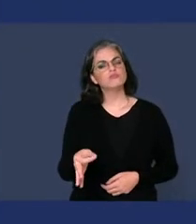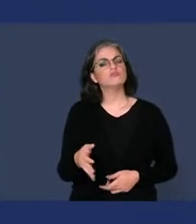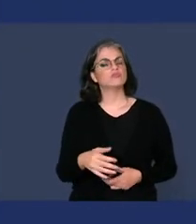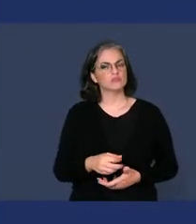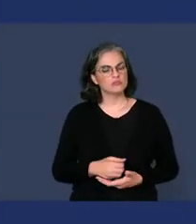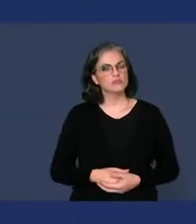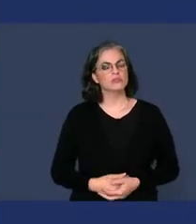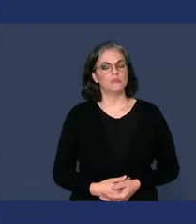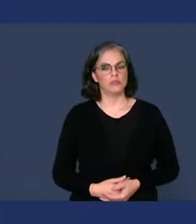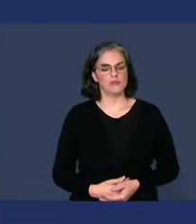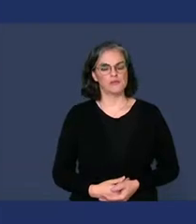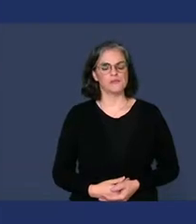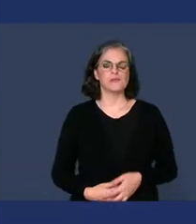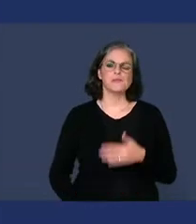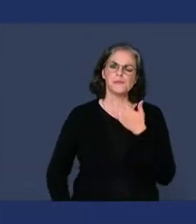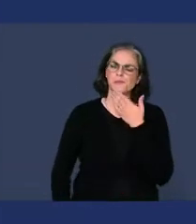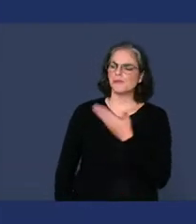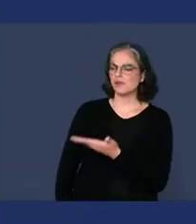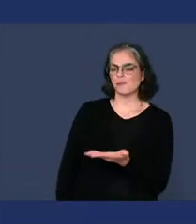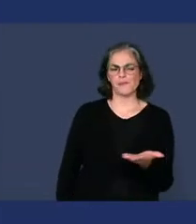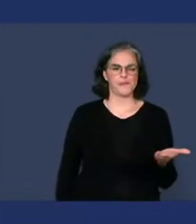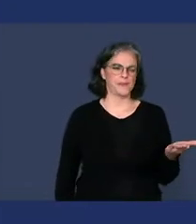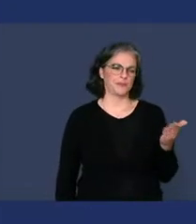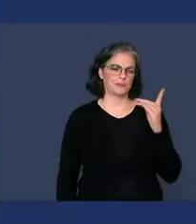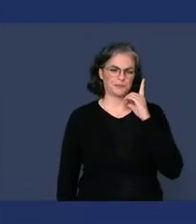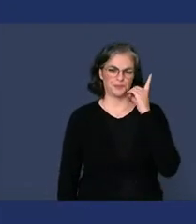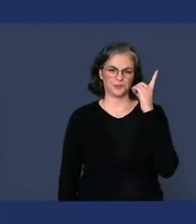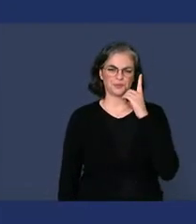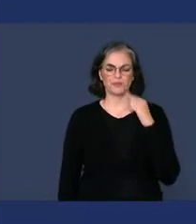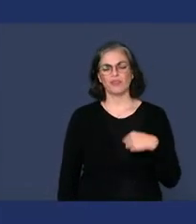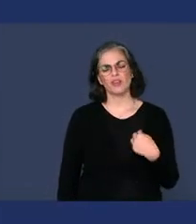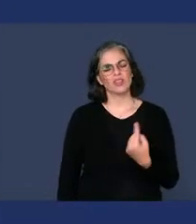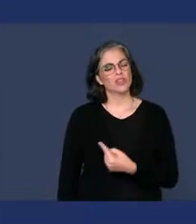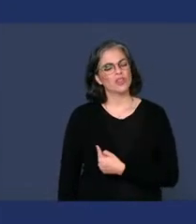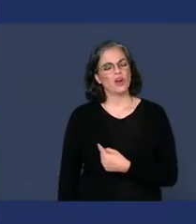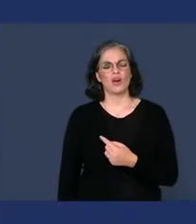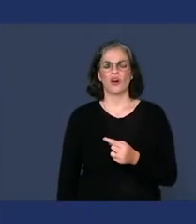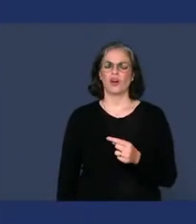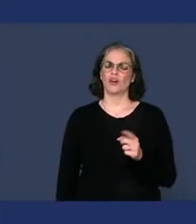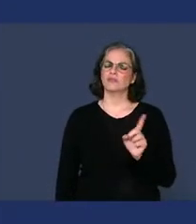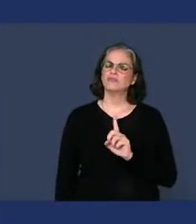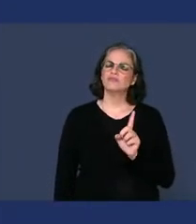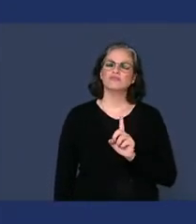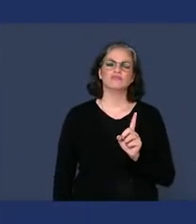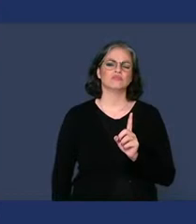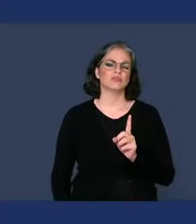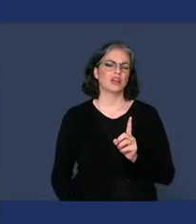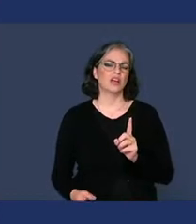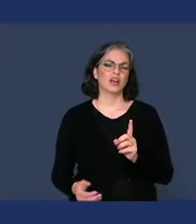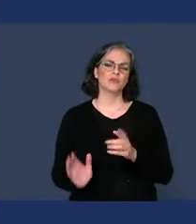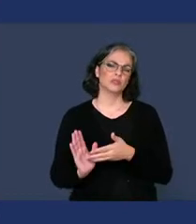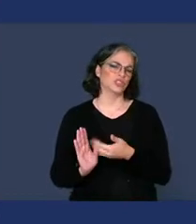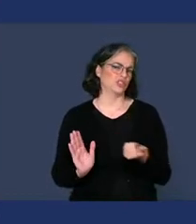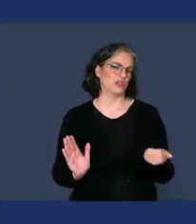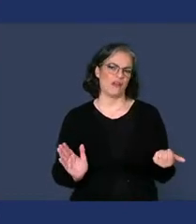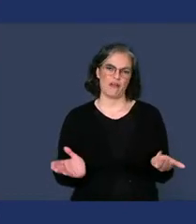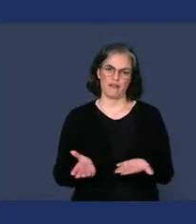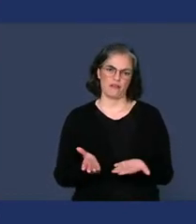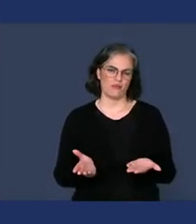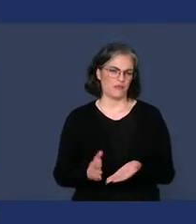DE VOTAR O 442 E ASSIM VOSSA EXCELÊNCIA ESTÁ CUMPRINDO E ROGO OS MEUS PARES PARA QUE NÓS NÃO TIREMOS, NÃO APROVEMOS O RETIRADA EM PAUTA.